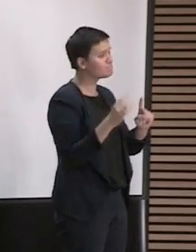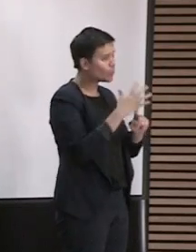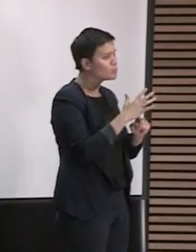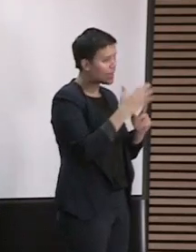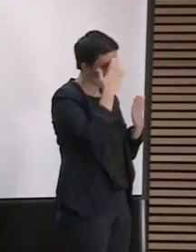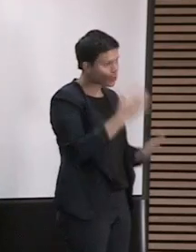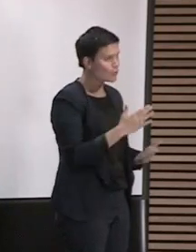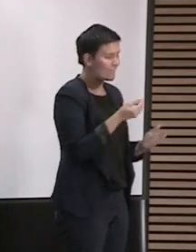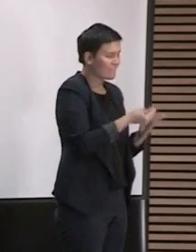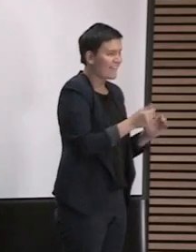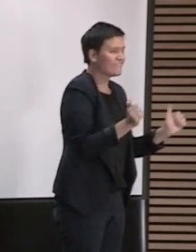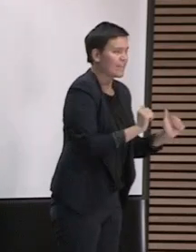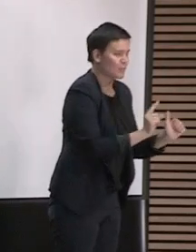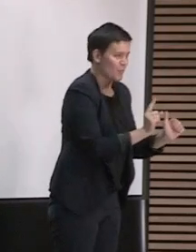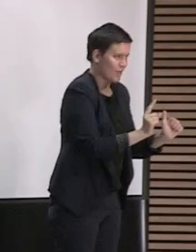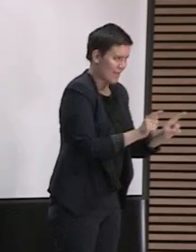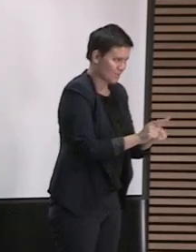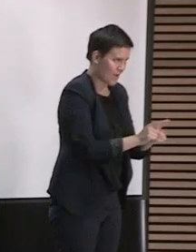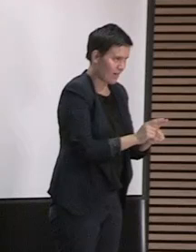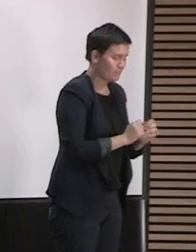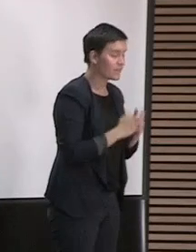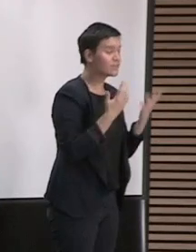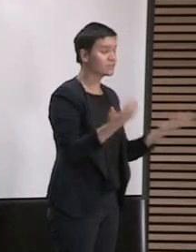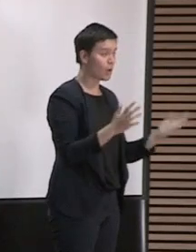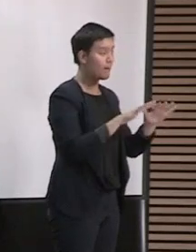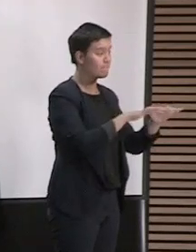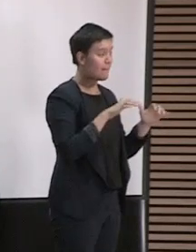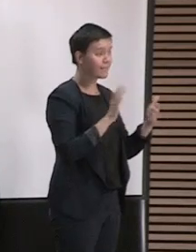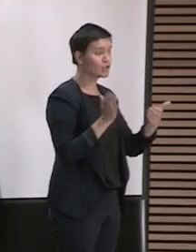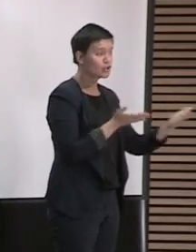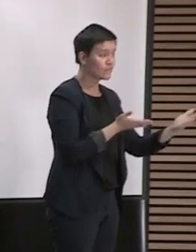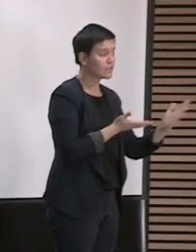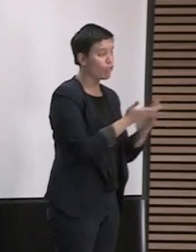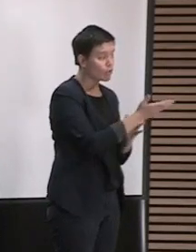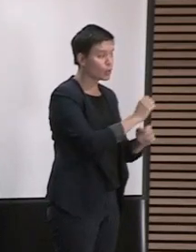taatau, ki te tiimata me te ... TE Kei te titiro au ki